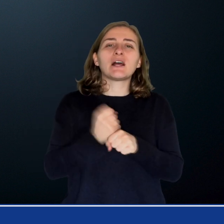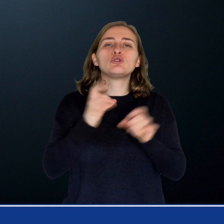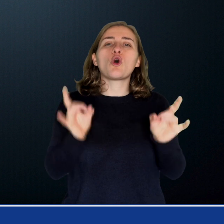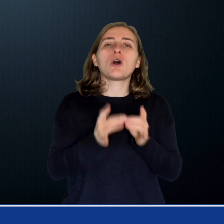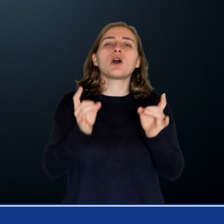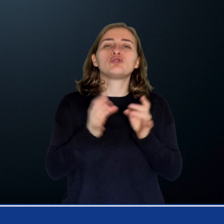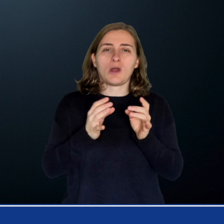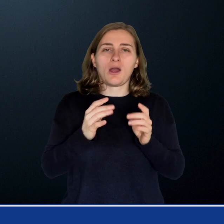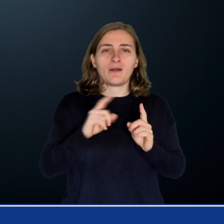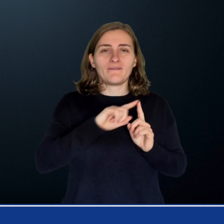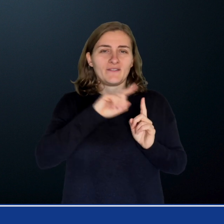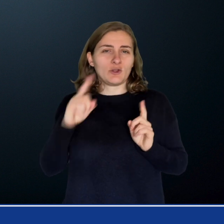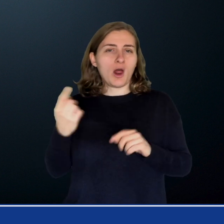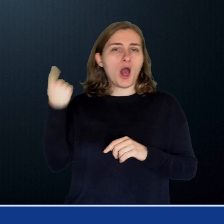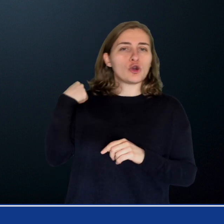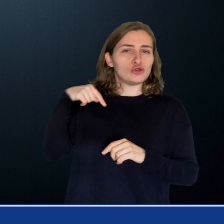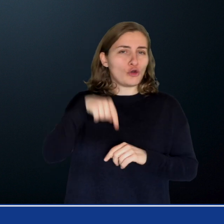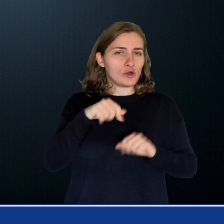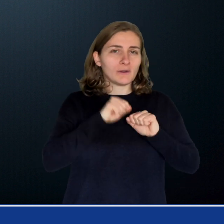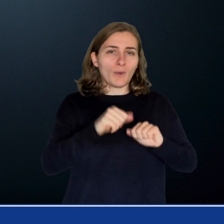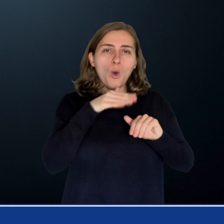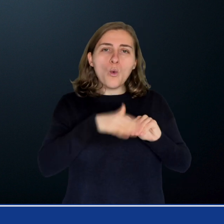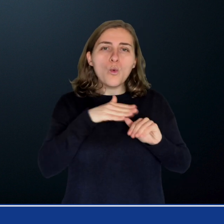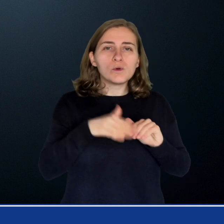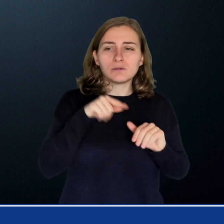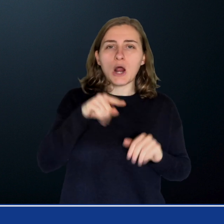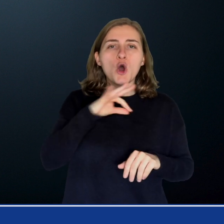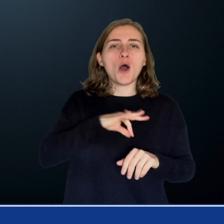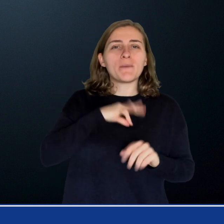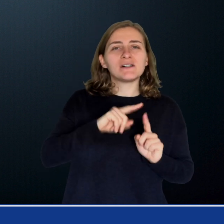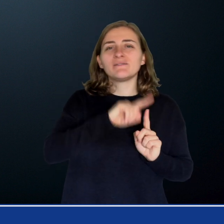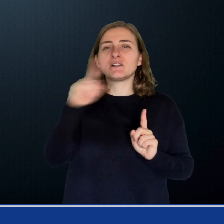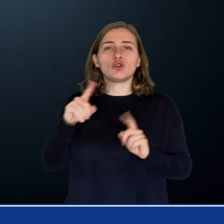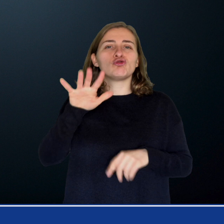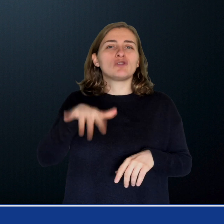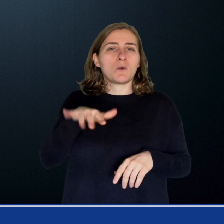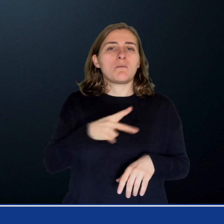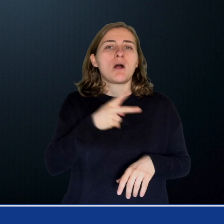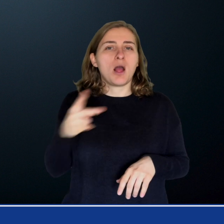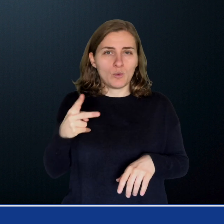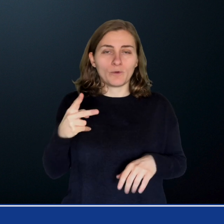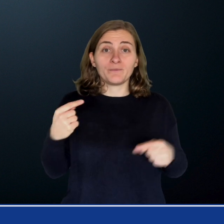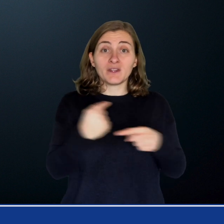NOVITÀ NELLA DISCIPLINA DELLE PRESTAZIONI OCCASIONALI Anziché i 5.000 euro previsti fino allo scorso anno,